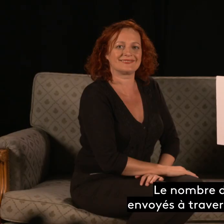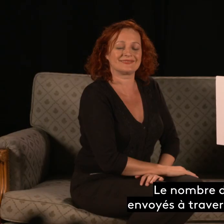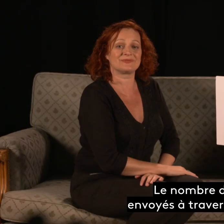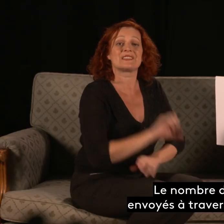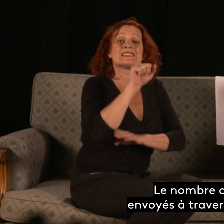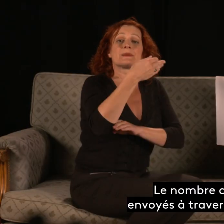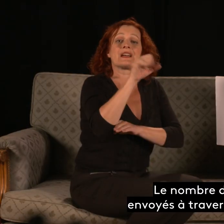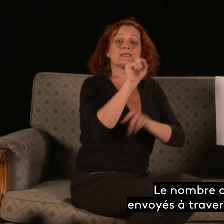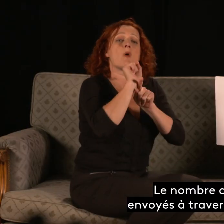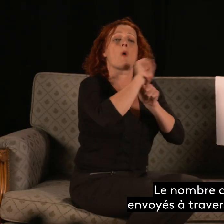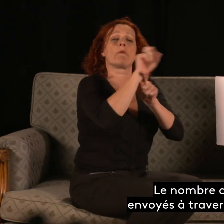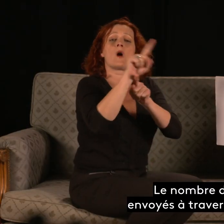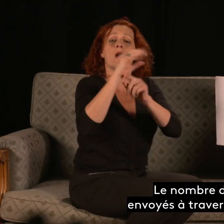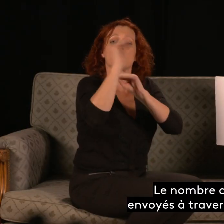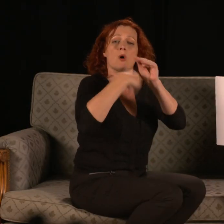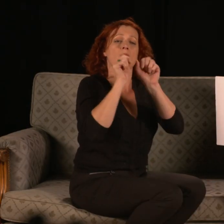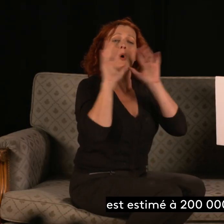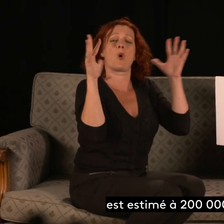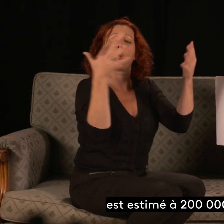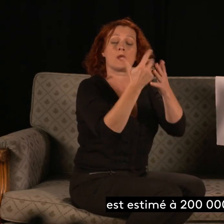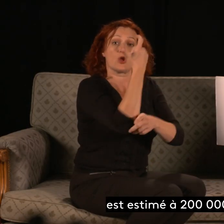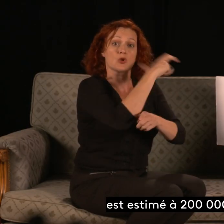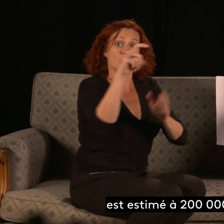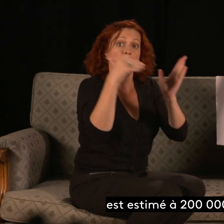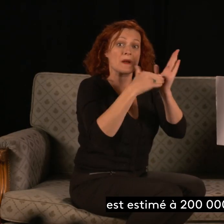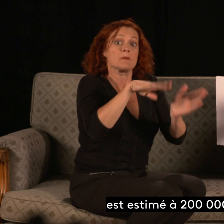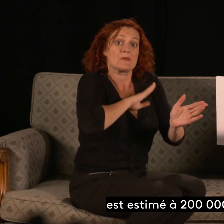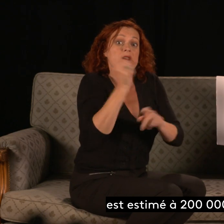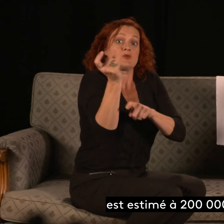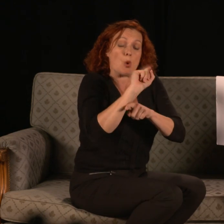Le nombre de SMS envoyés à travers le monde est estimé à 200 000 par secondes,